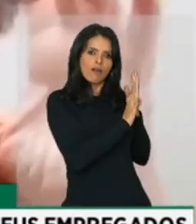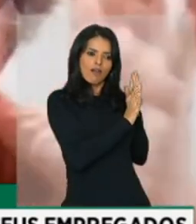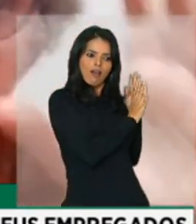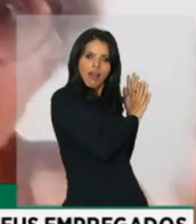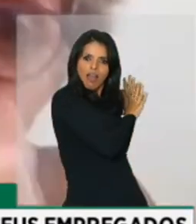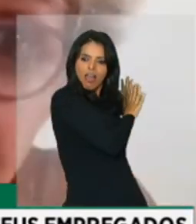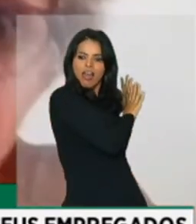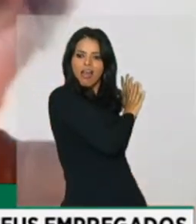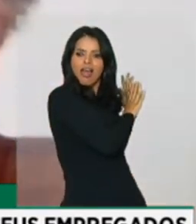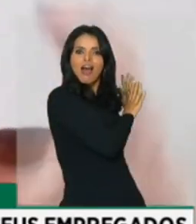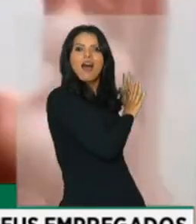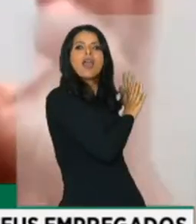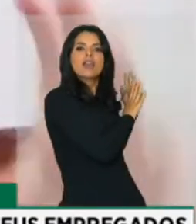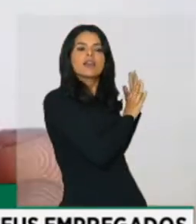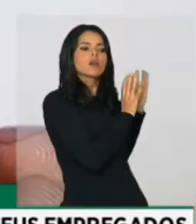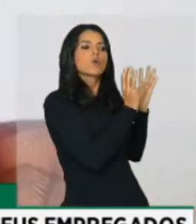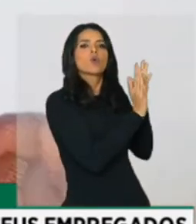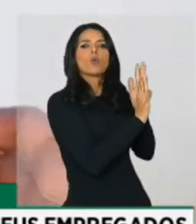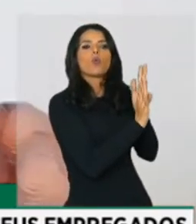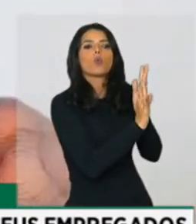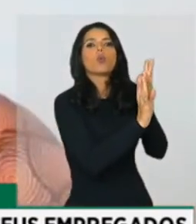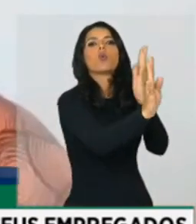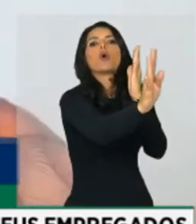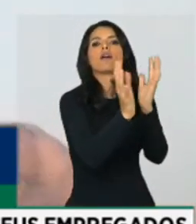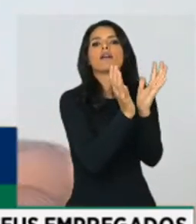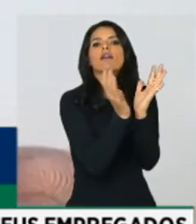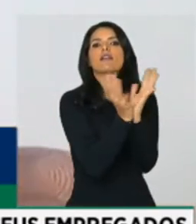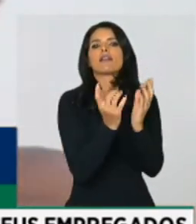PRIORIDADE DOS QUE TÊM MAIOR RISCO, AS PRIORIDADES PORQUE EXERCEM PROFISSÕES QUE SÃO PROFISSÕES EXPOSTAS AO